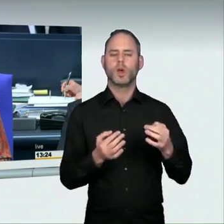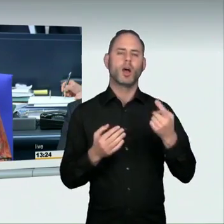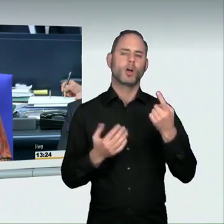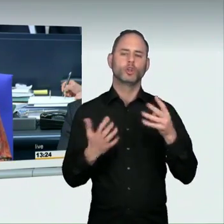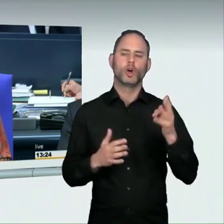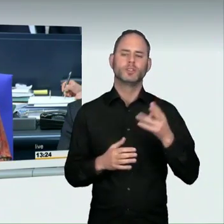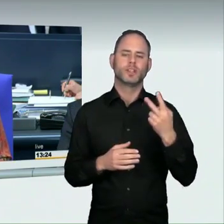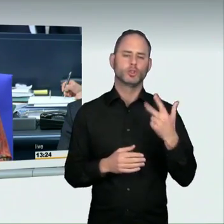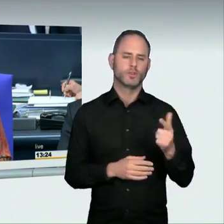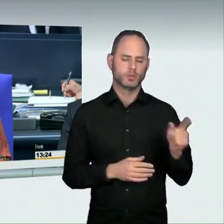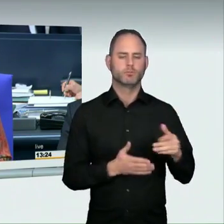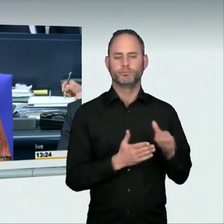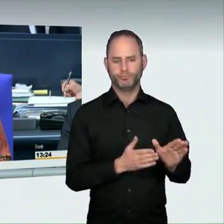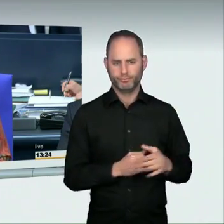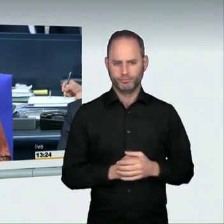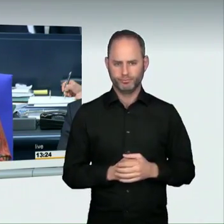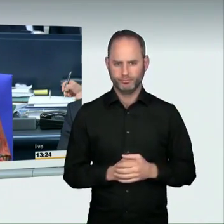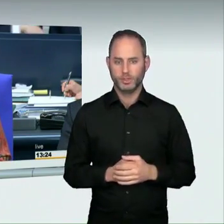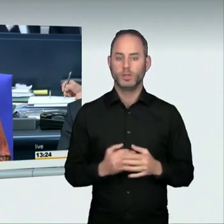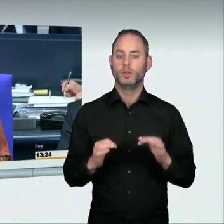Bevor wir über diese Beschlussempfehlung auf Verlangen